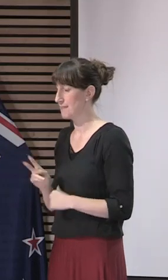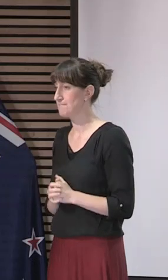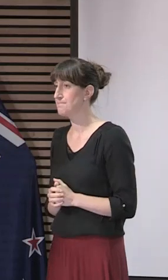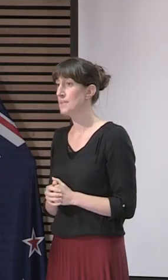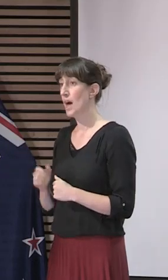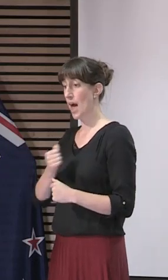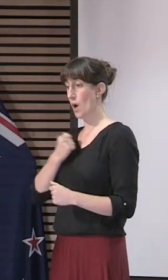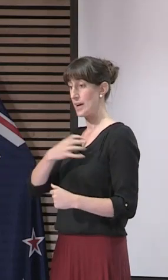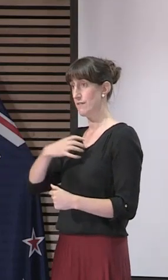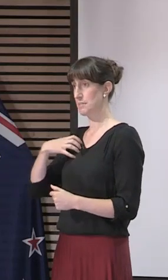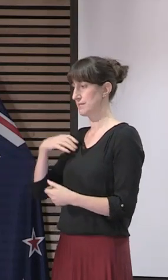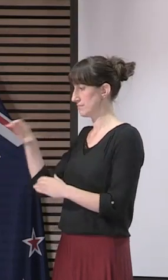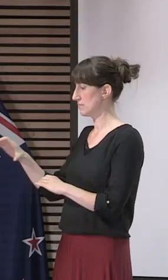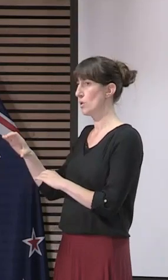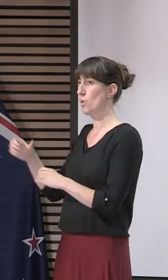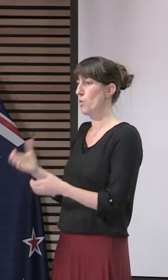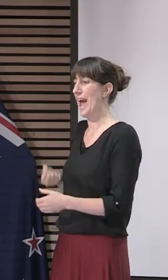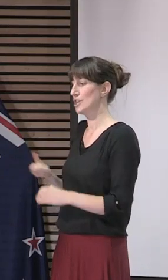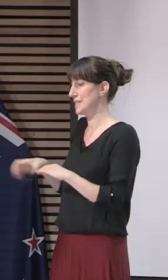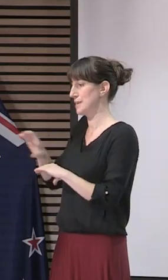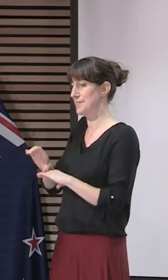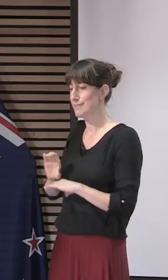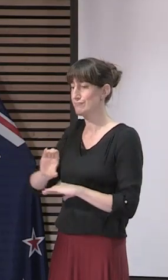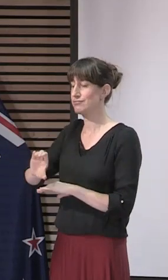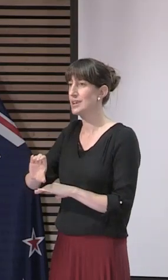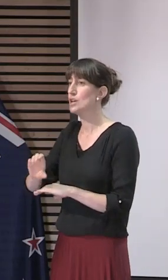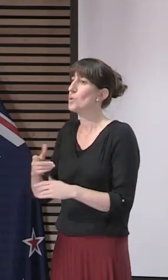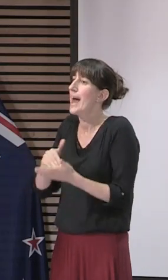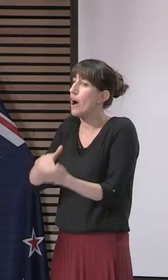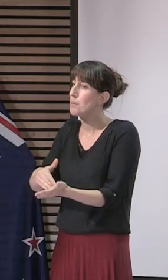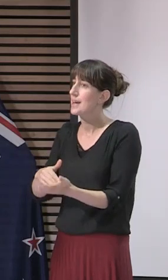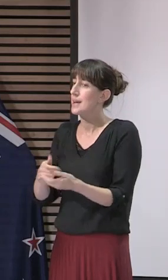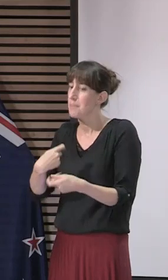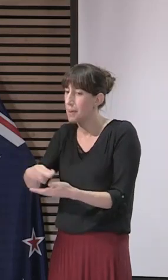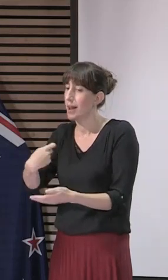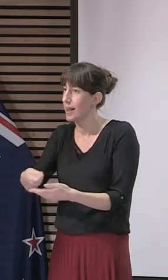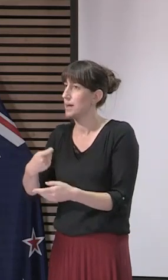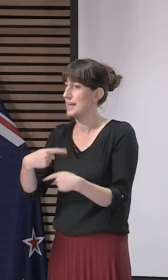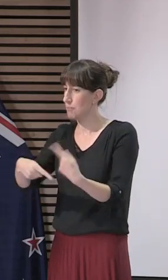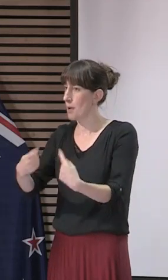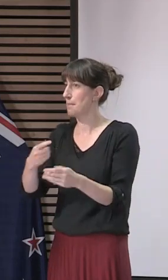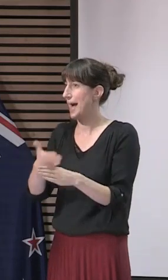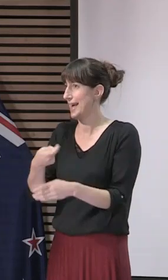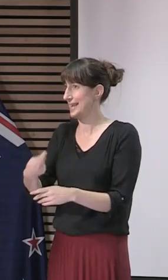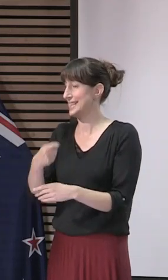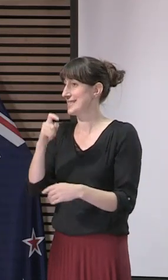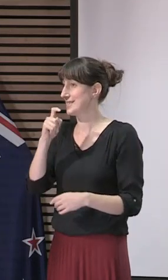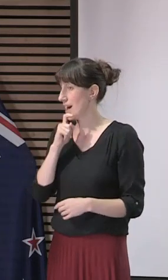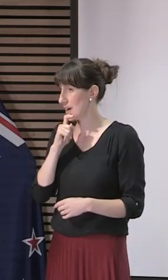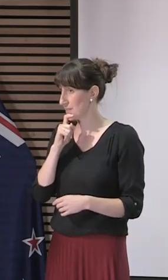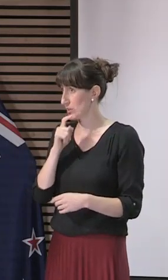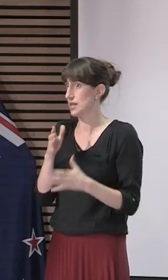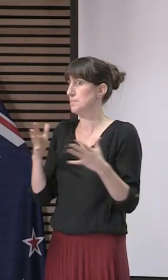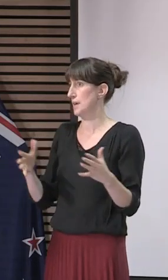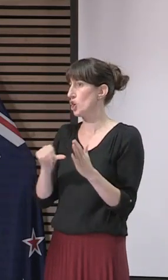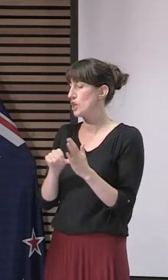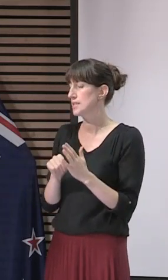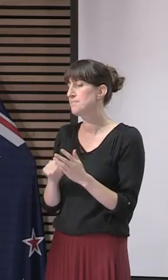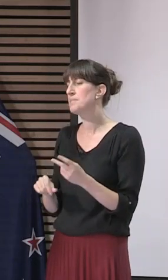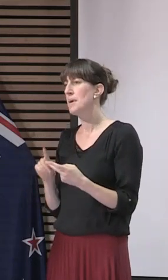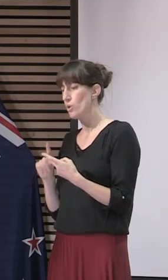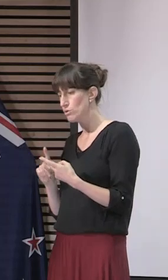iti o Niu Tireni. He tokomaha o